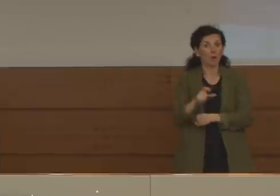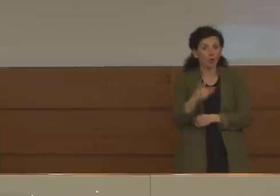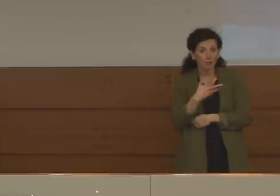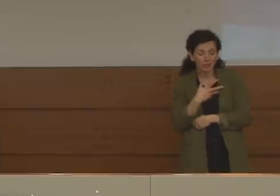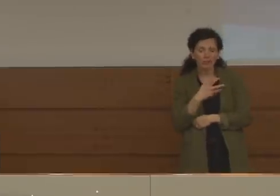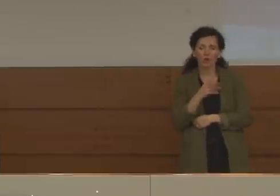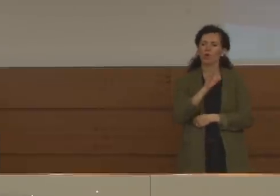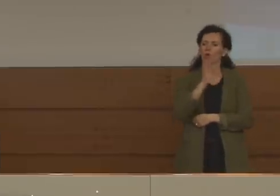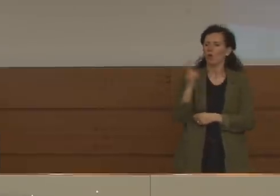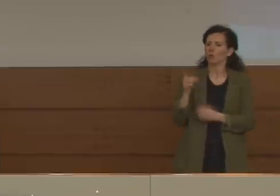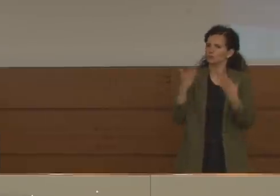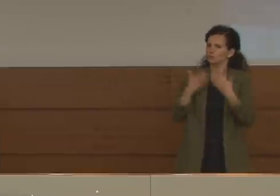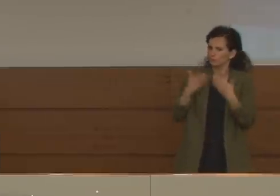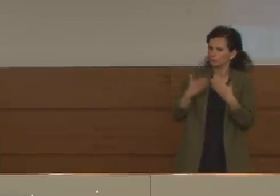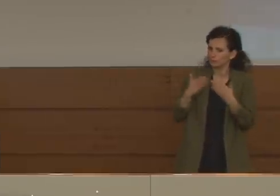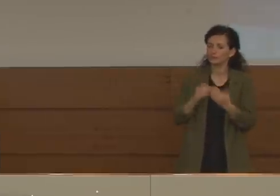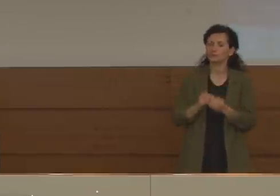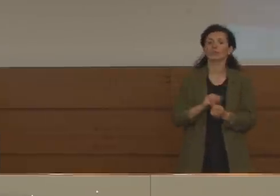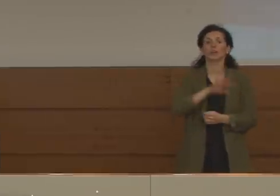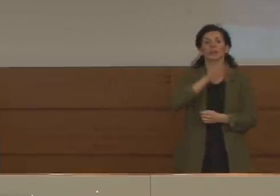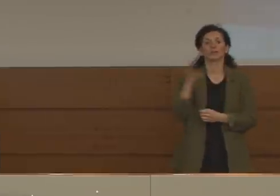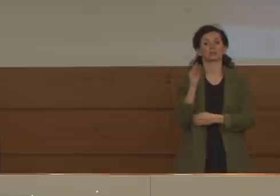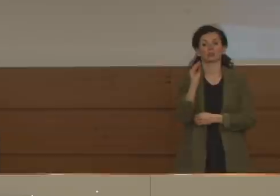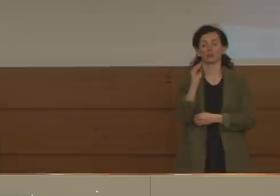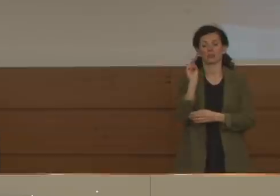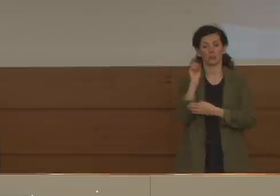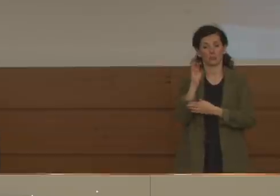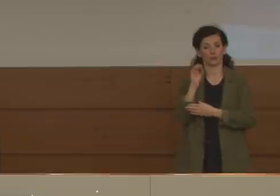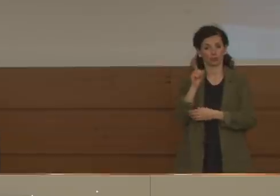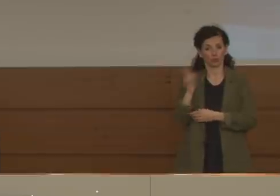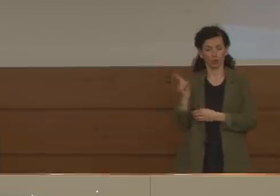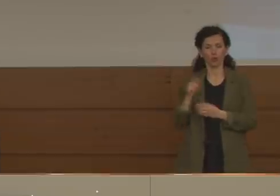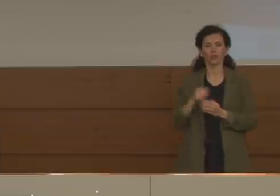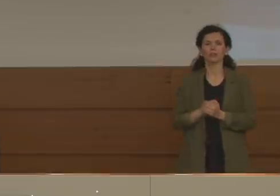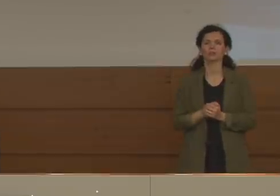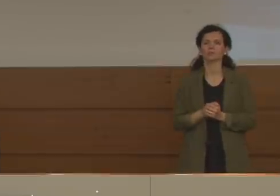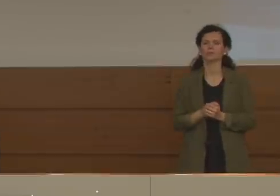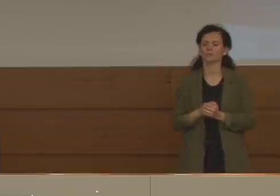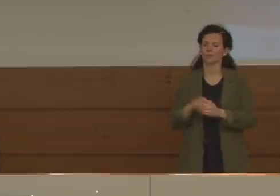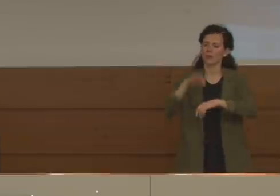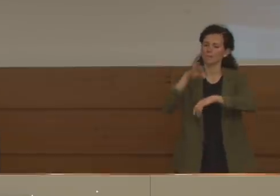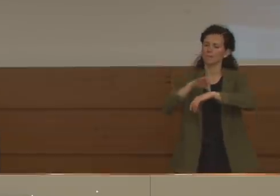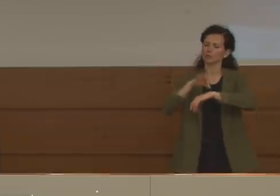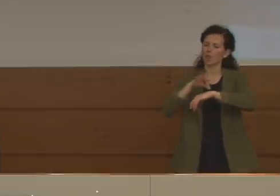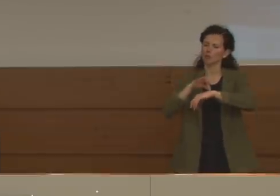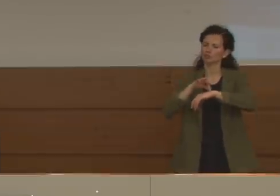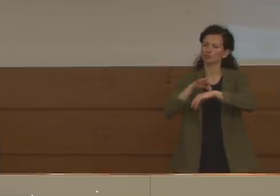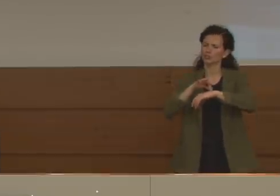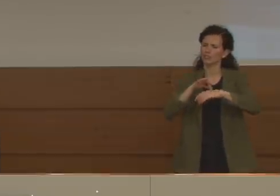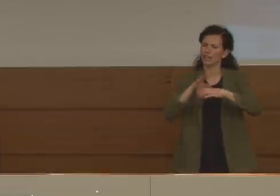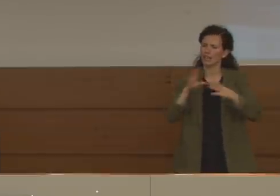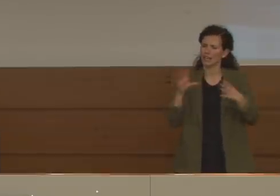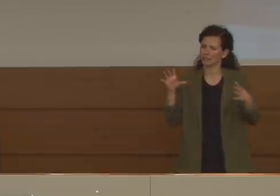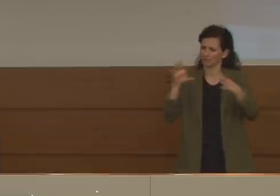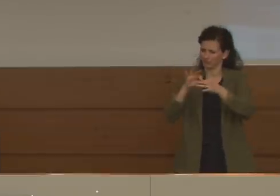L'altra invece per il Professore. Sulle patologie associate. Oggi l'Istituto Superiore di Sanità ci ha